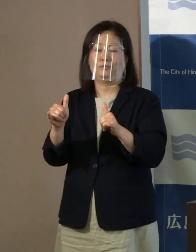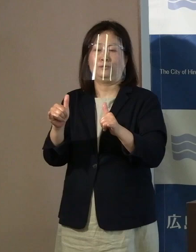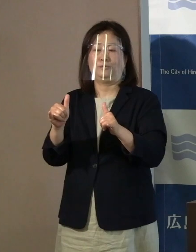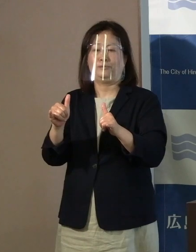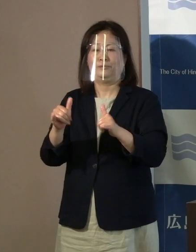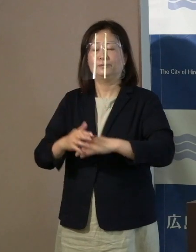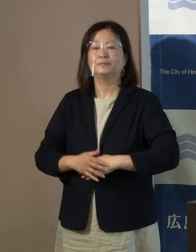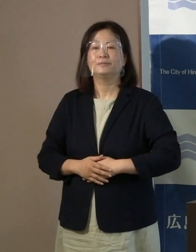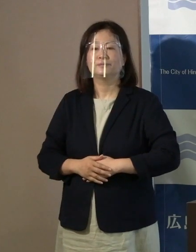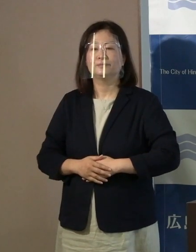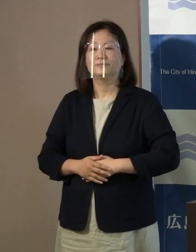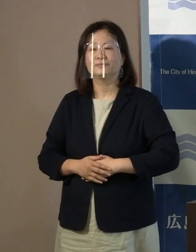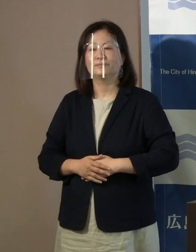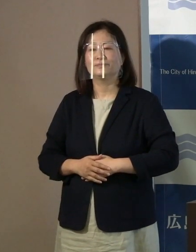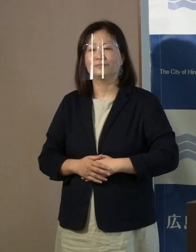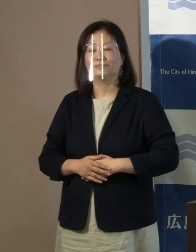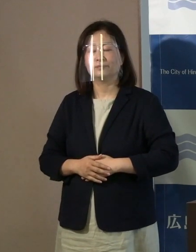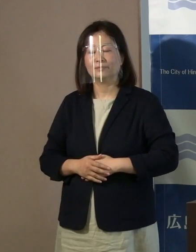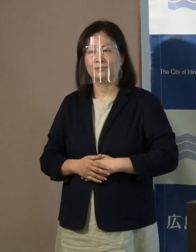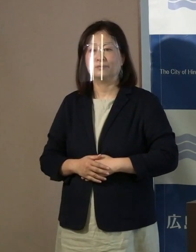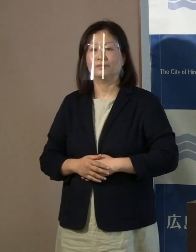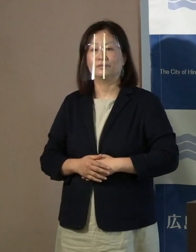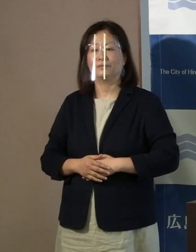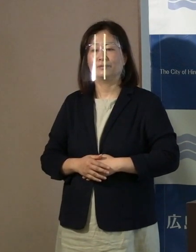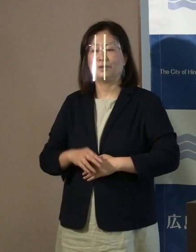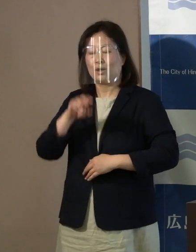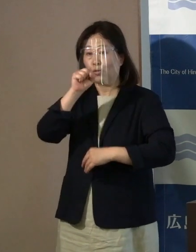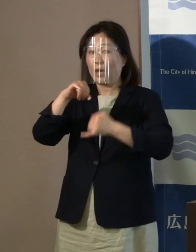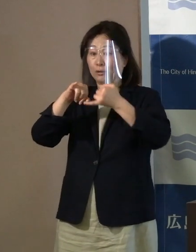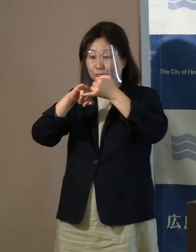月が改まりまして(正しくは7月31日から) 予約していただいて､